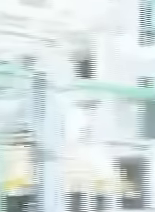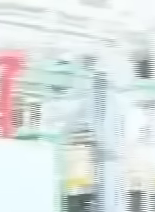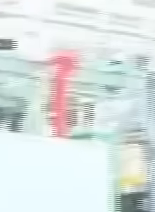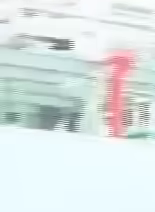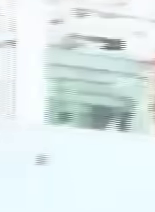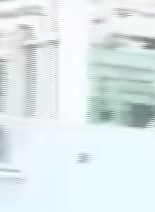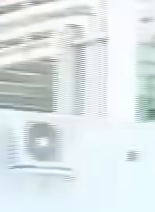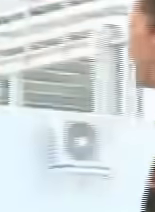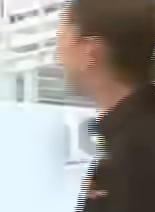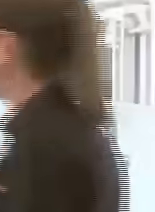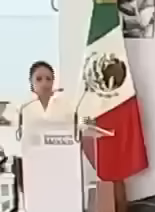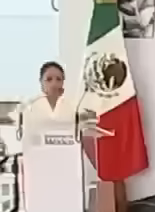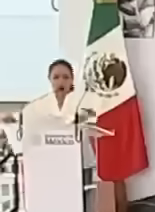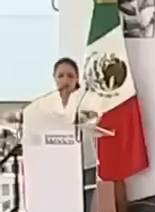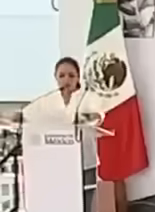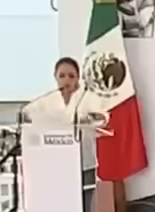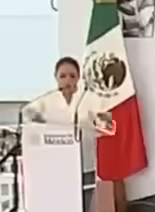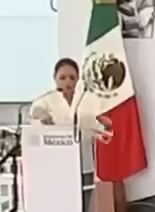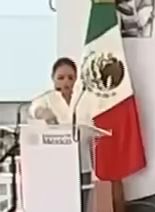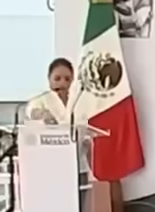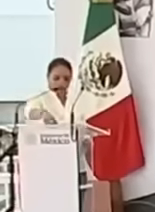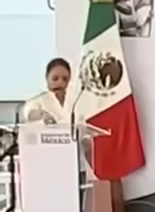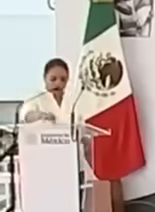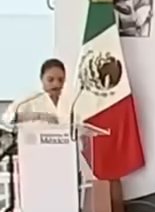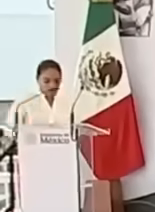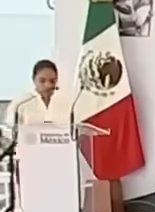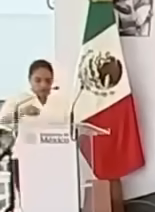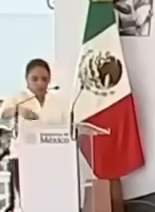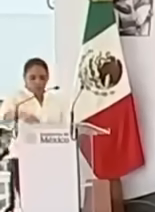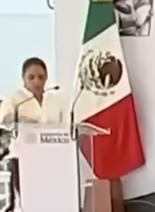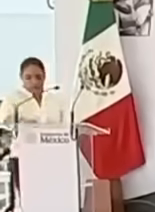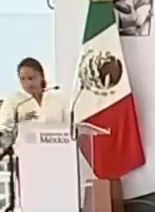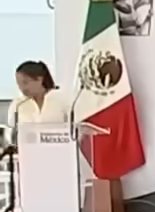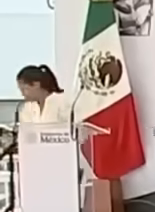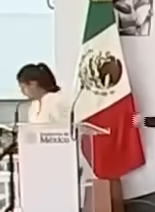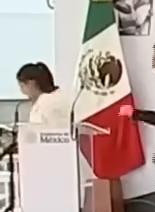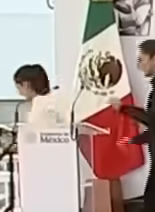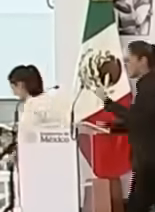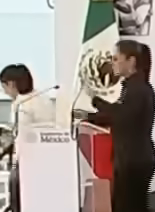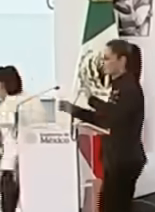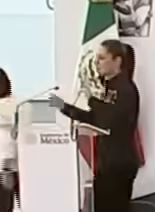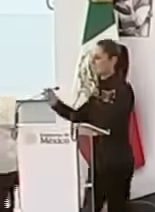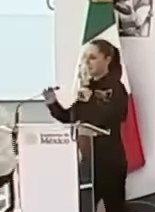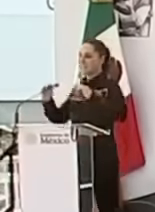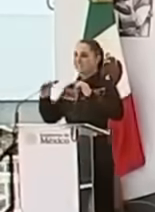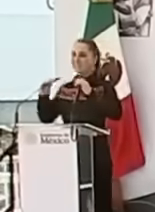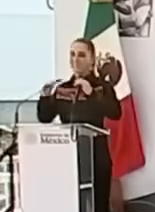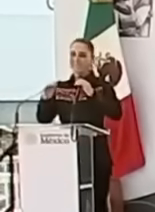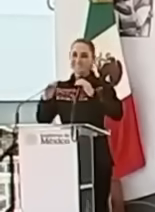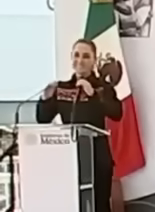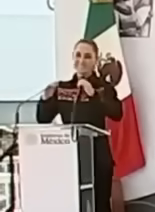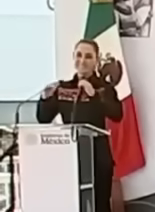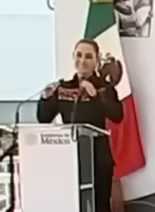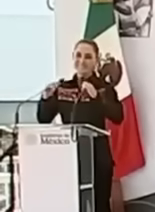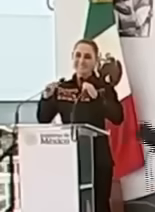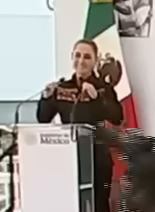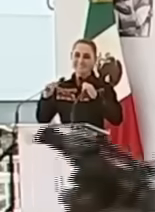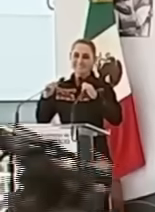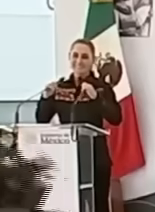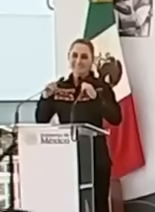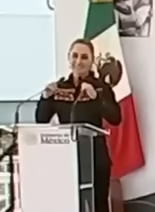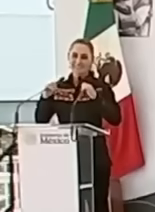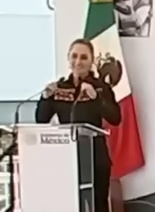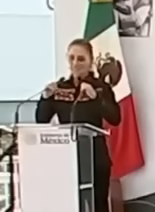de los Estados Unidos Mexicanos, doctora Claudia Shin Bampardo.